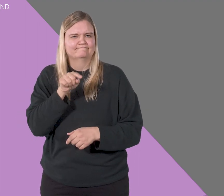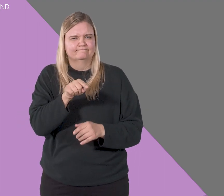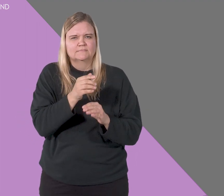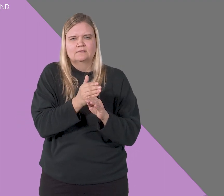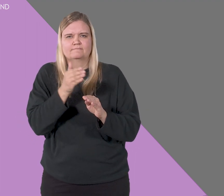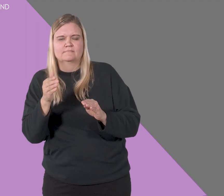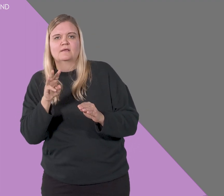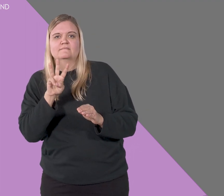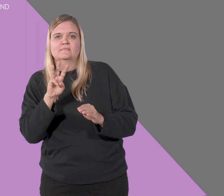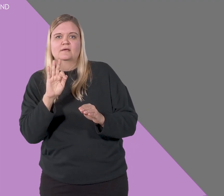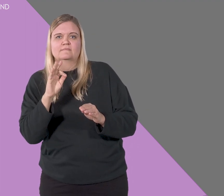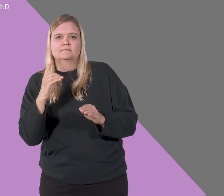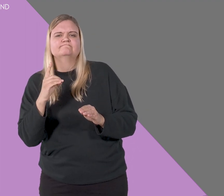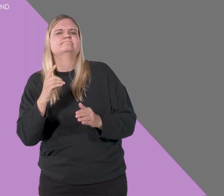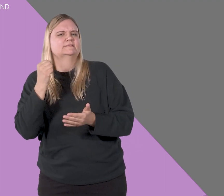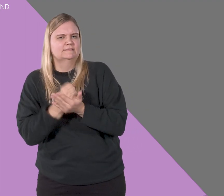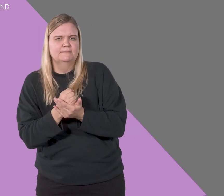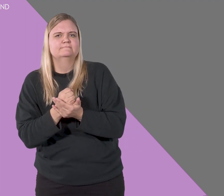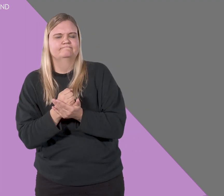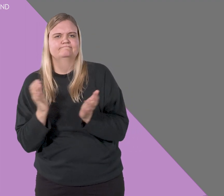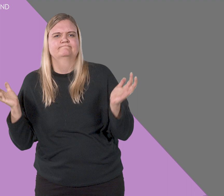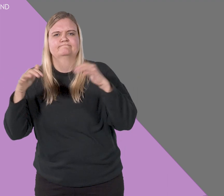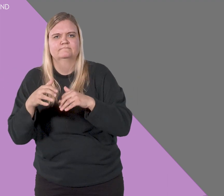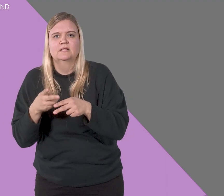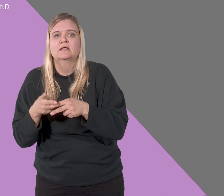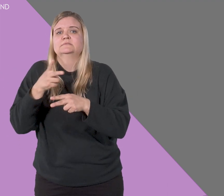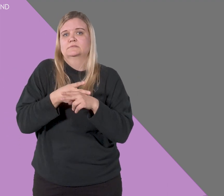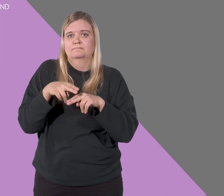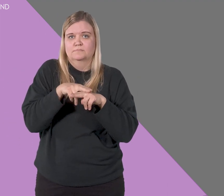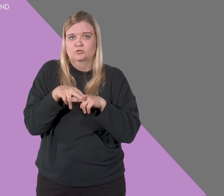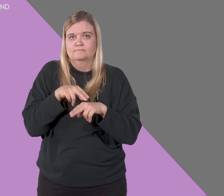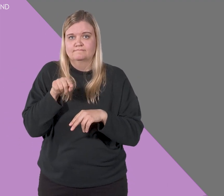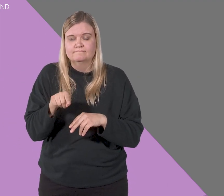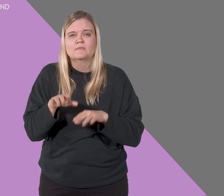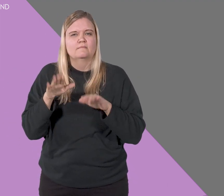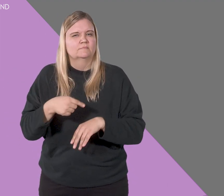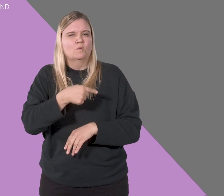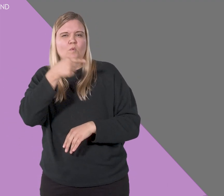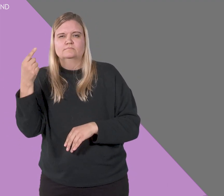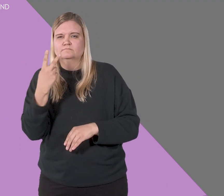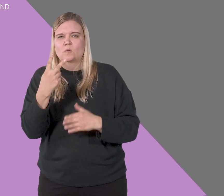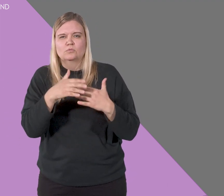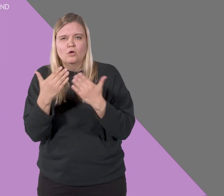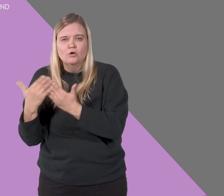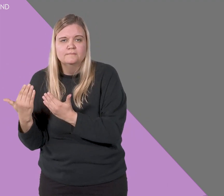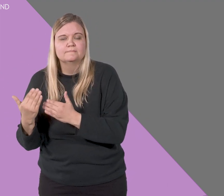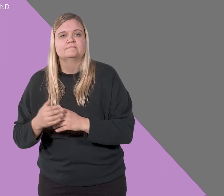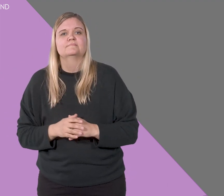Efter det samlades Dövas världsförbund WFD till sin två dagar långa generalförsamling.